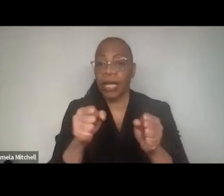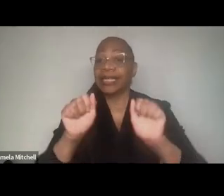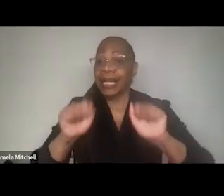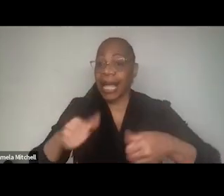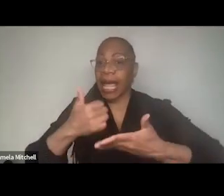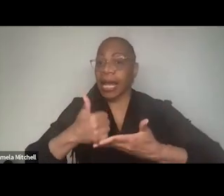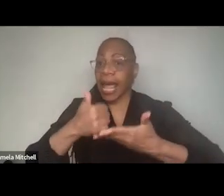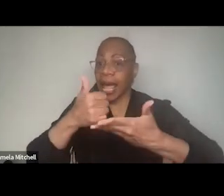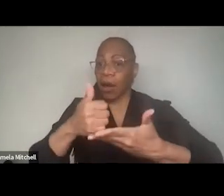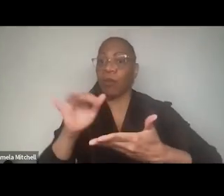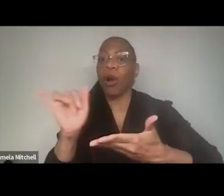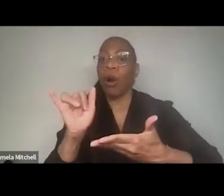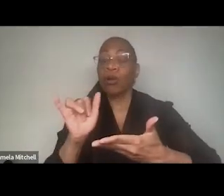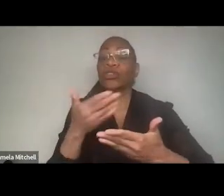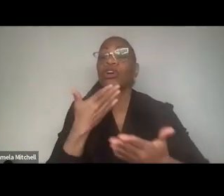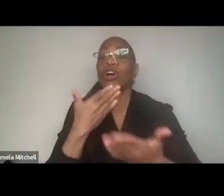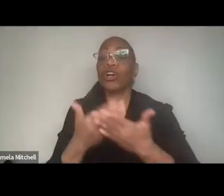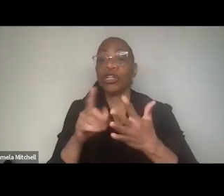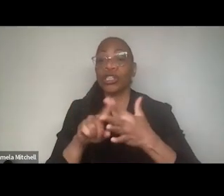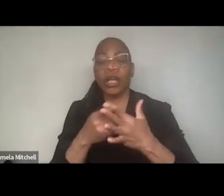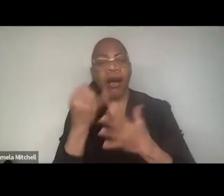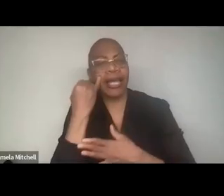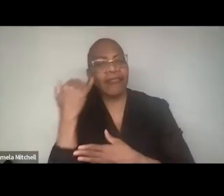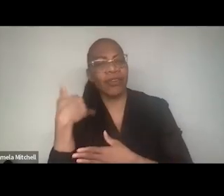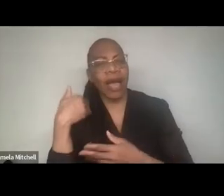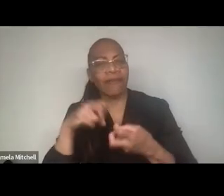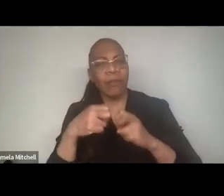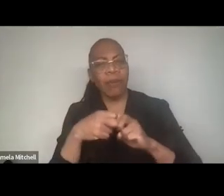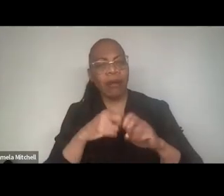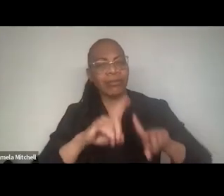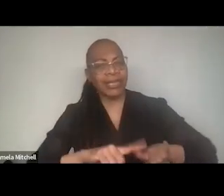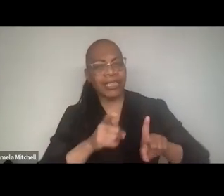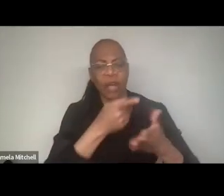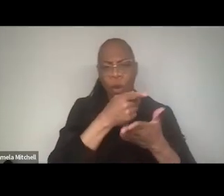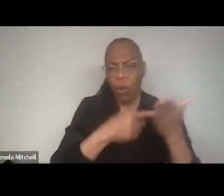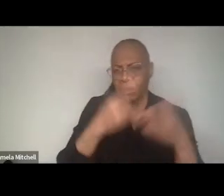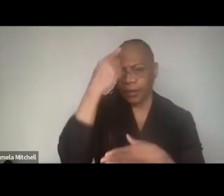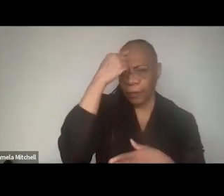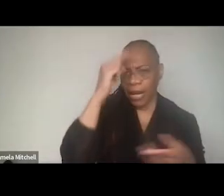Esto también puede ser un buen comienzo si tienen problemas para diferenciar entre lo que es la lesión cerebral y lo que es un diagnóstico de salud mental,